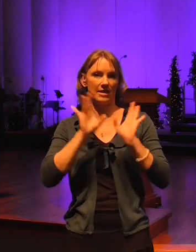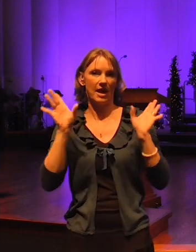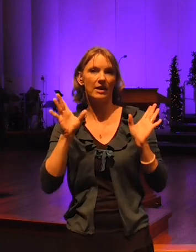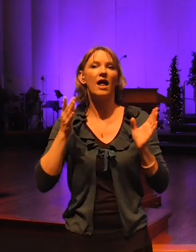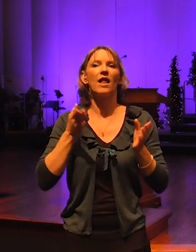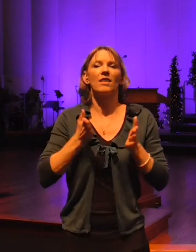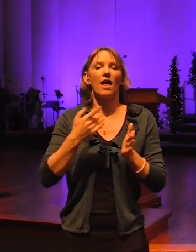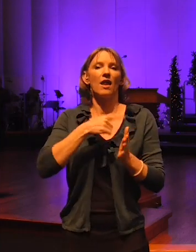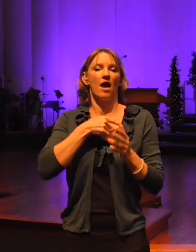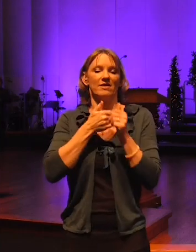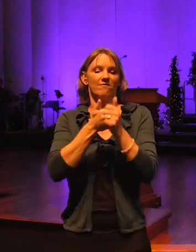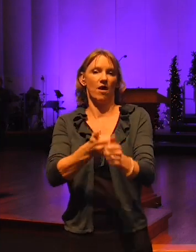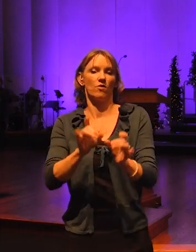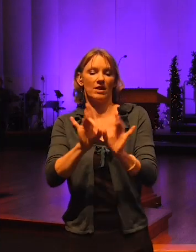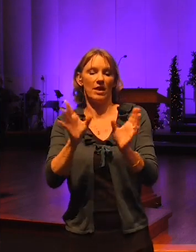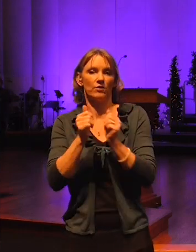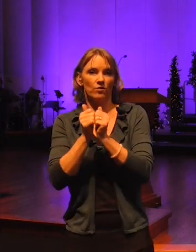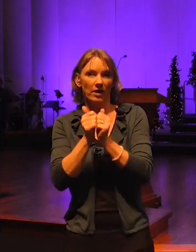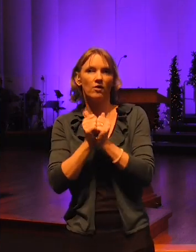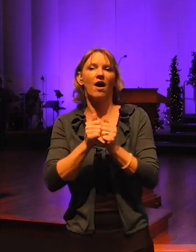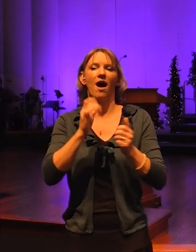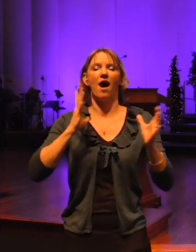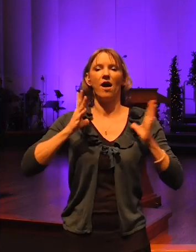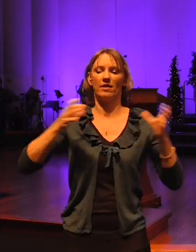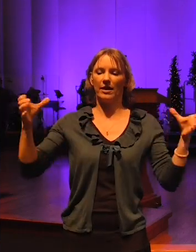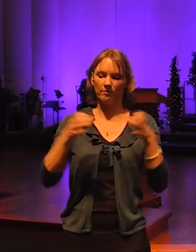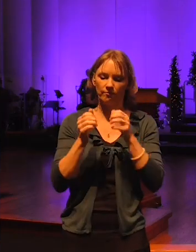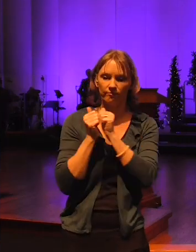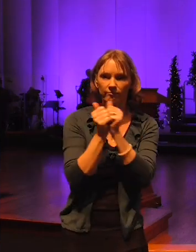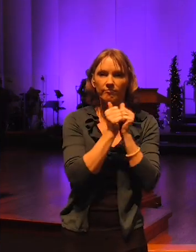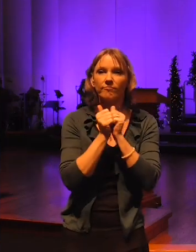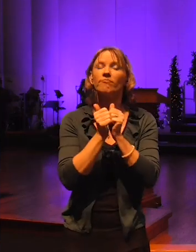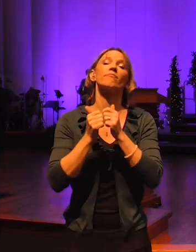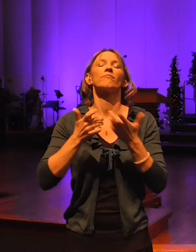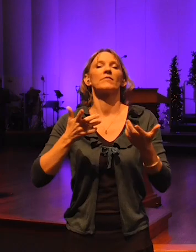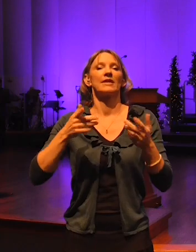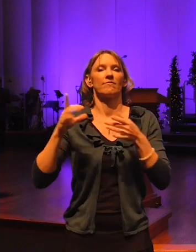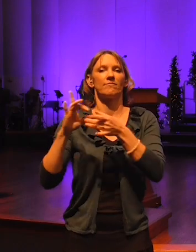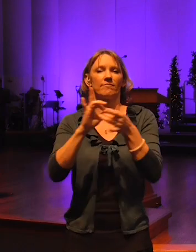y pasemos las vacaciones en comunidad y mantengámonos conectados regístrese en el Perla diario para recibir